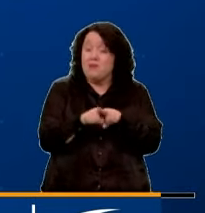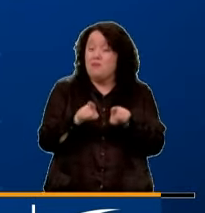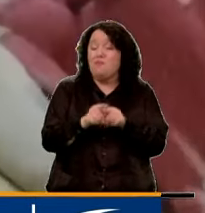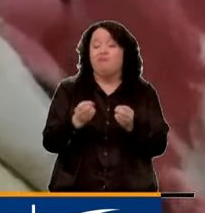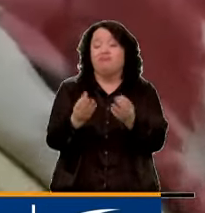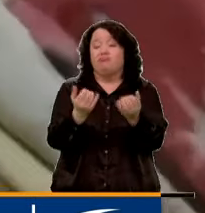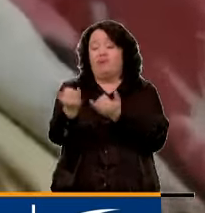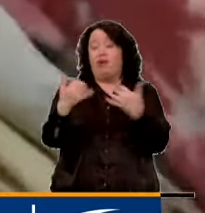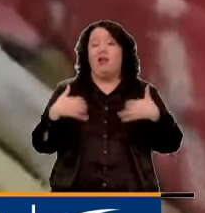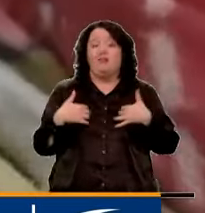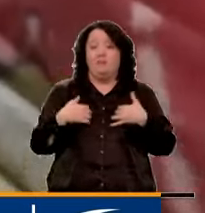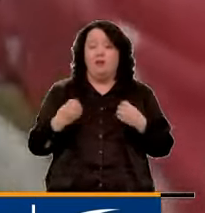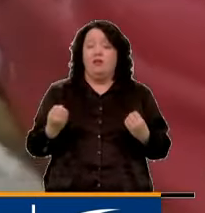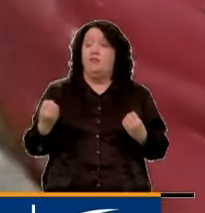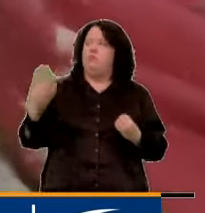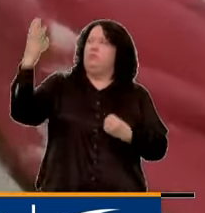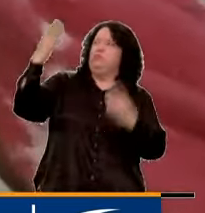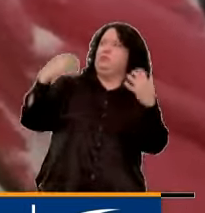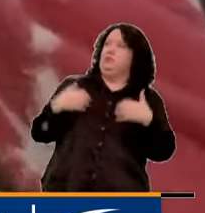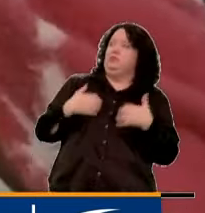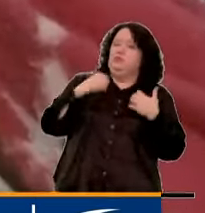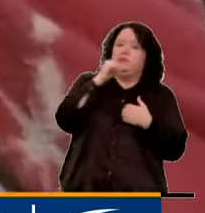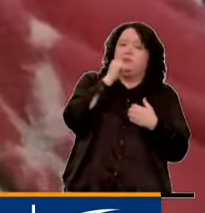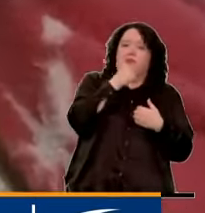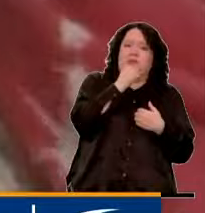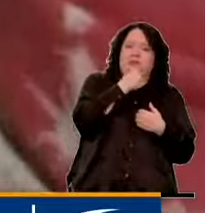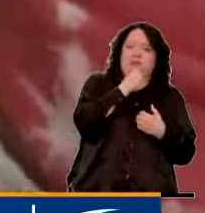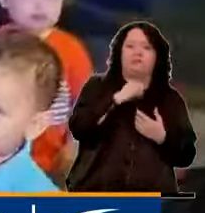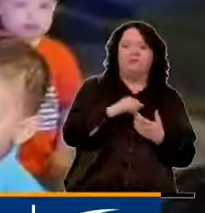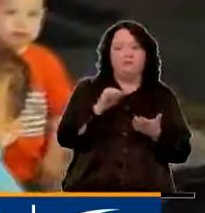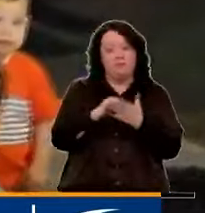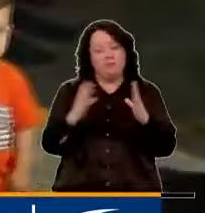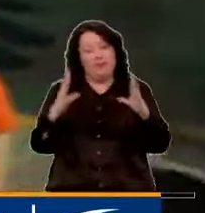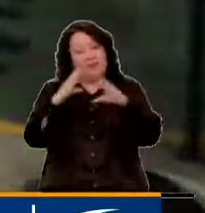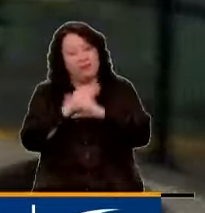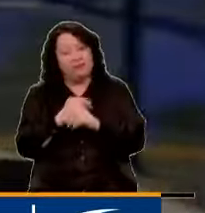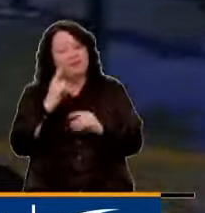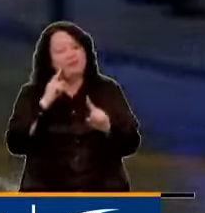mascotas, el es Kike un eslavo